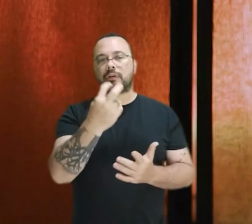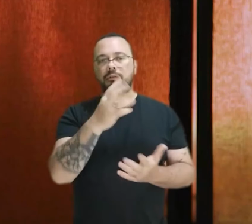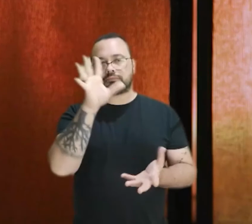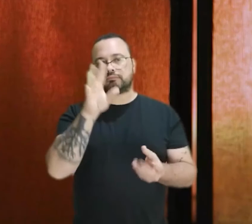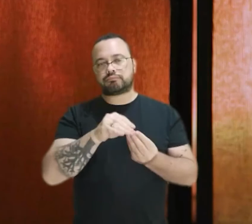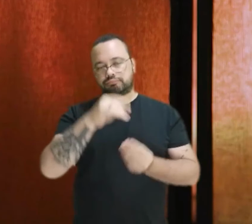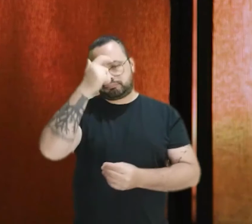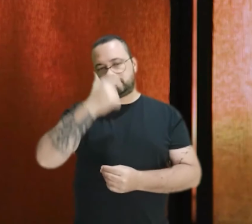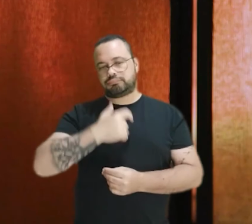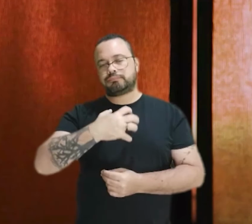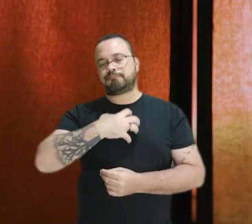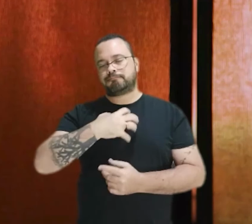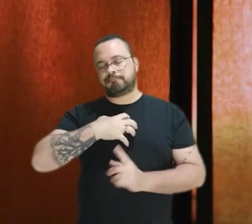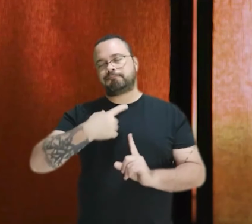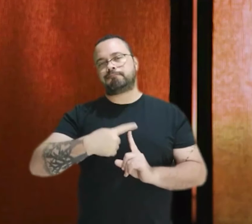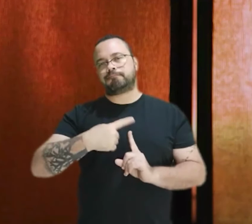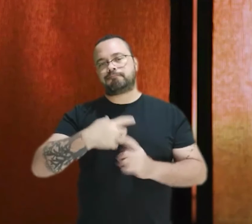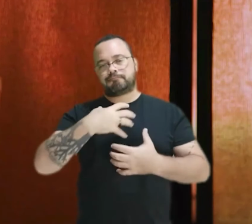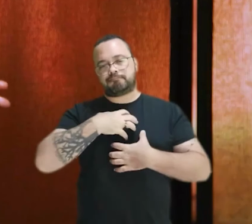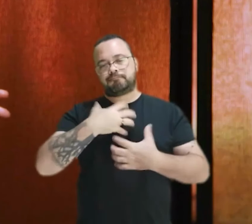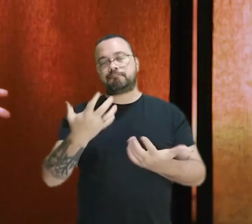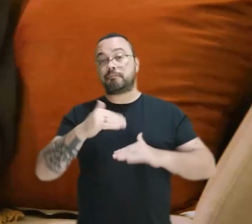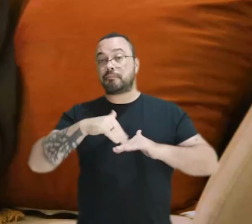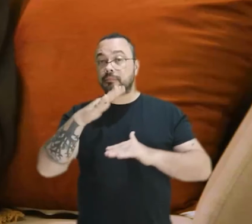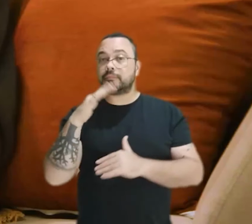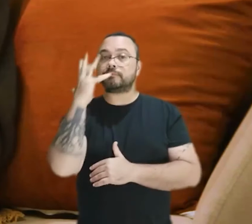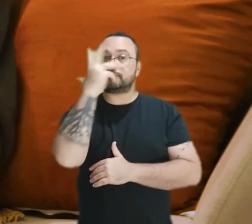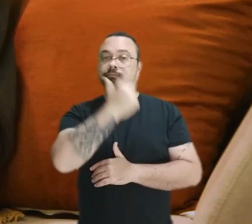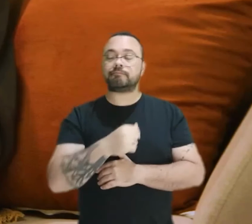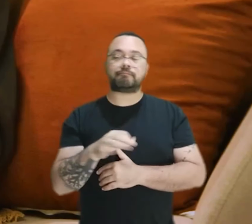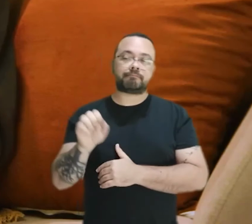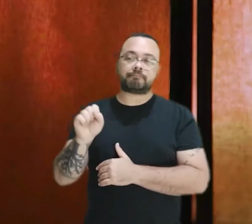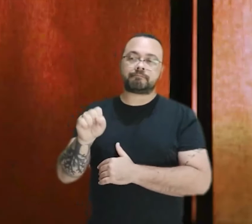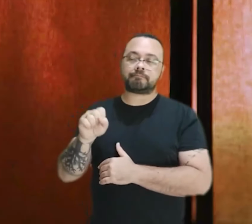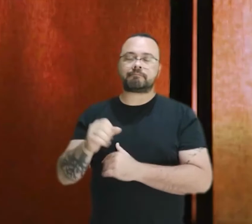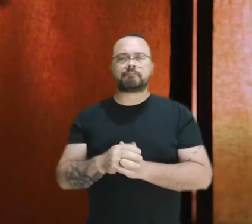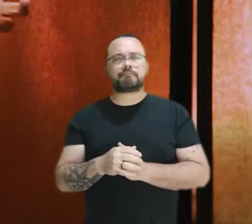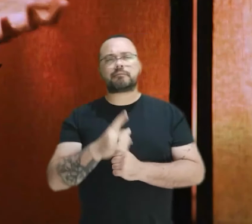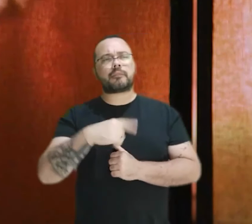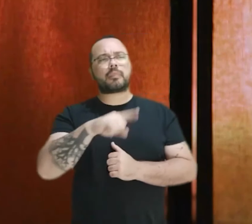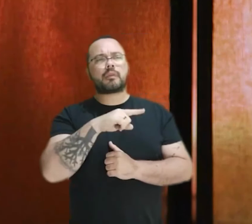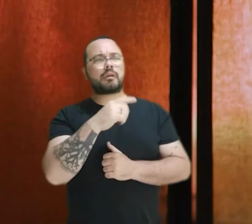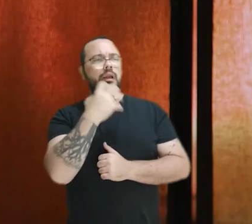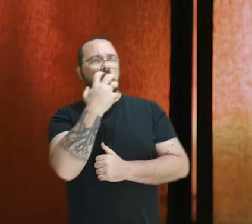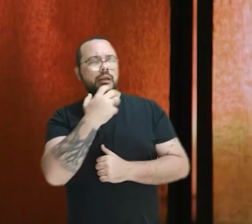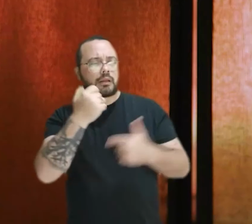uma particularidade sua e isso é o mais bonito. Porque ninguém vai cantar Rap do mesmo jeito que eu,